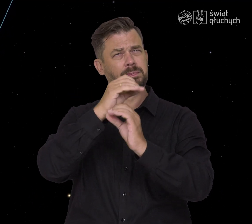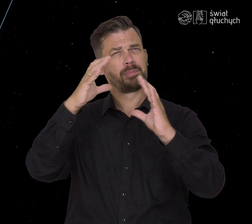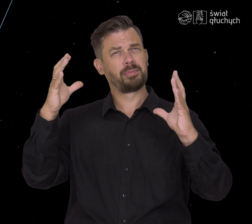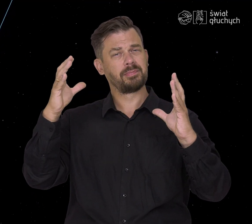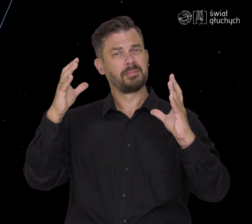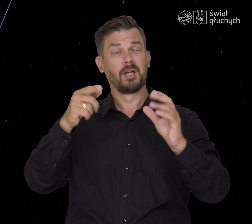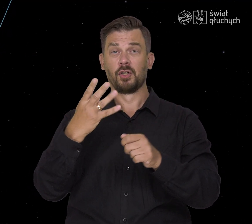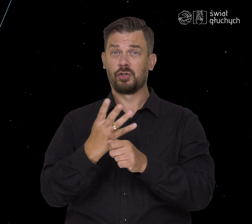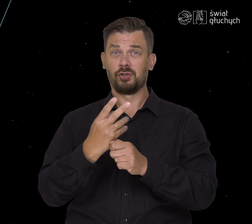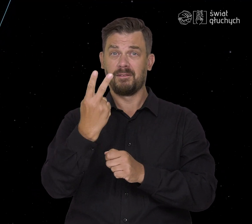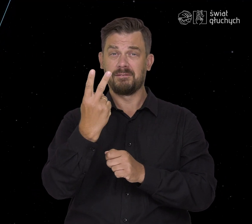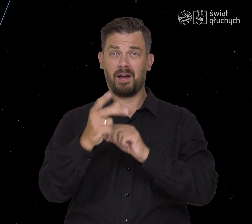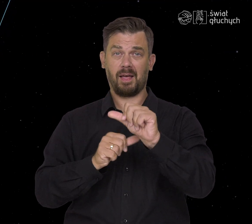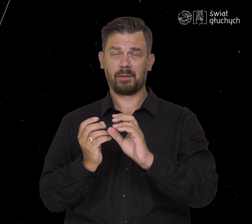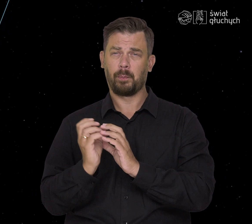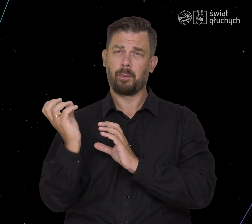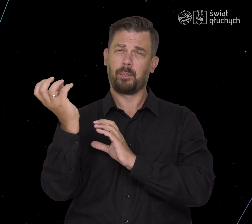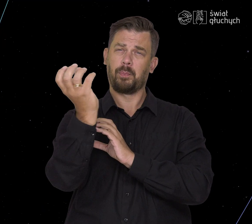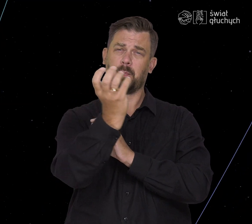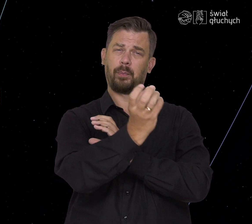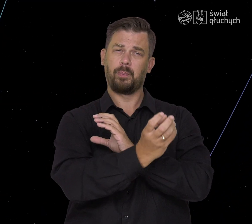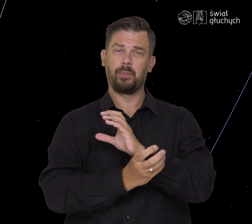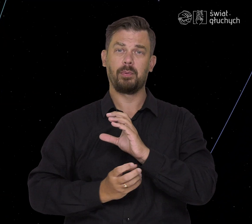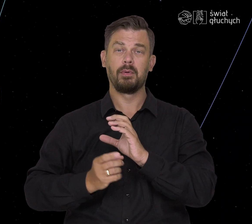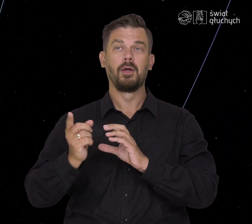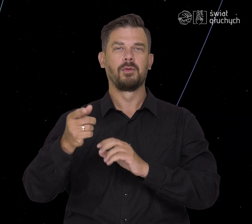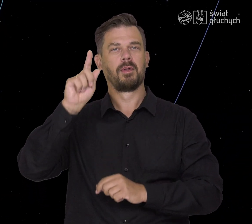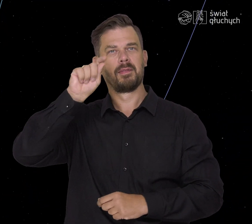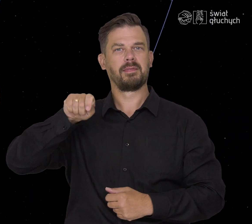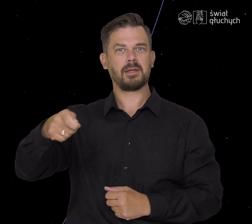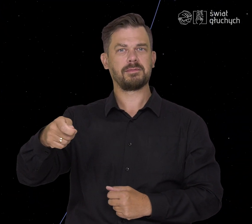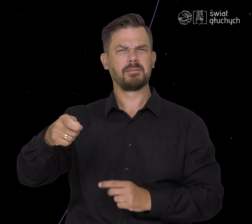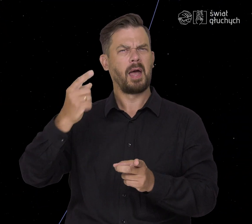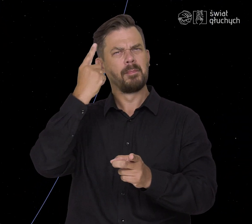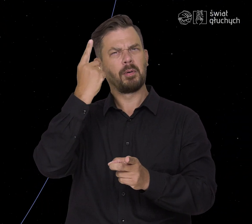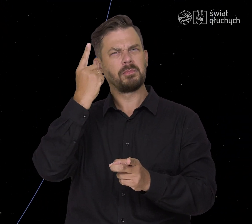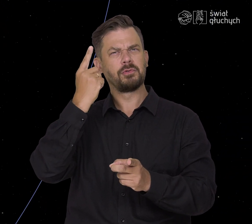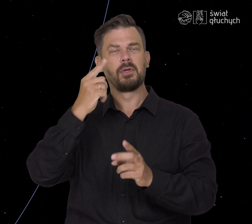niezwykłymi 42-letnimi porami roku i swoimi szekspirowskimi księżycami, to pomyślcie tylko,